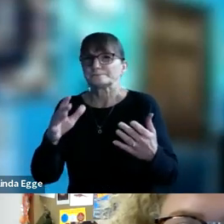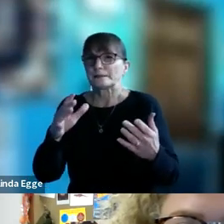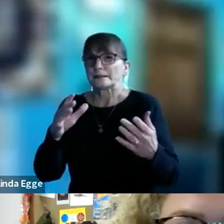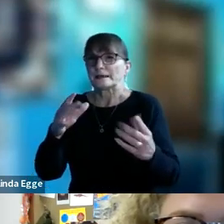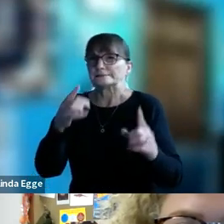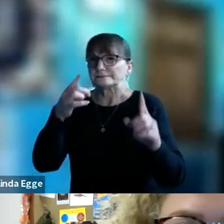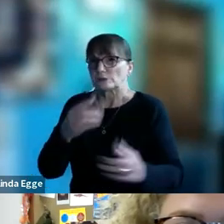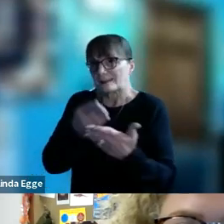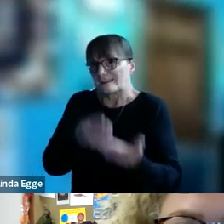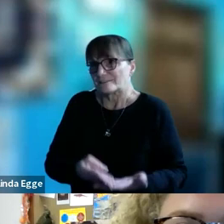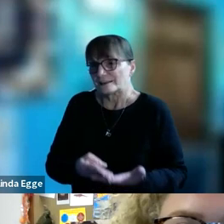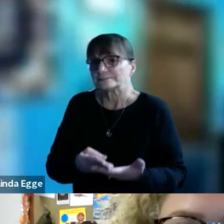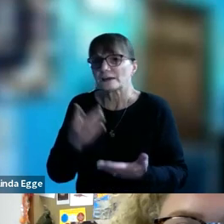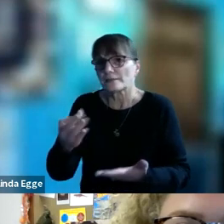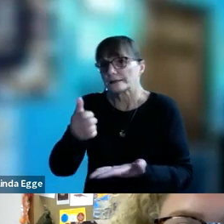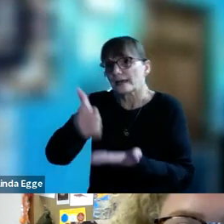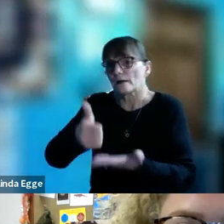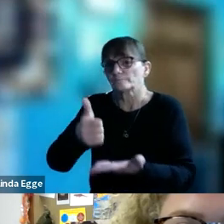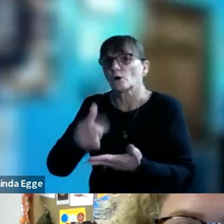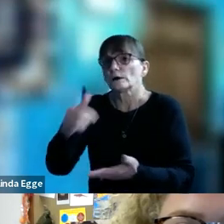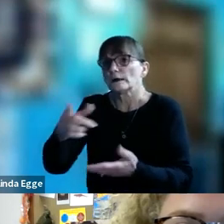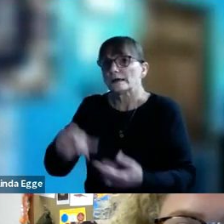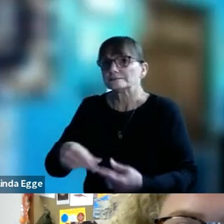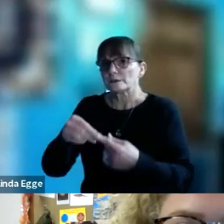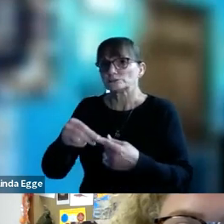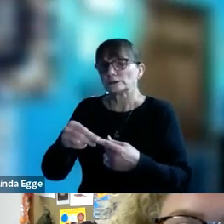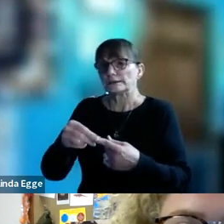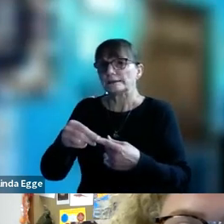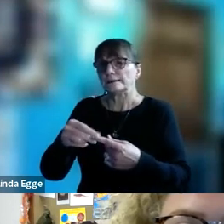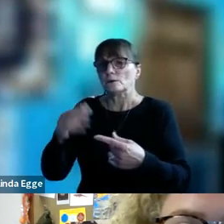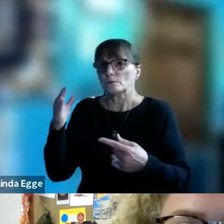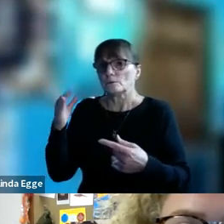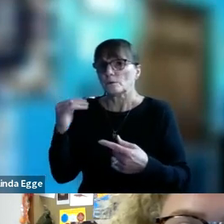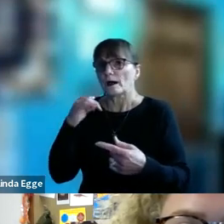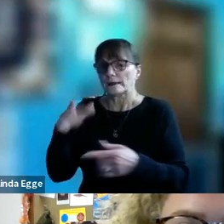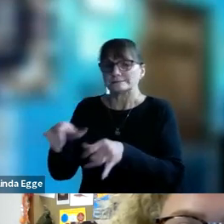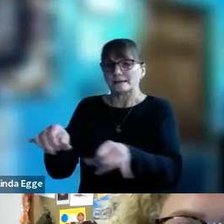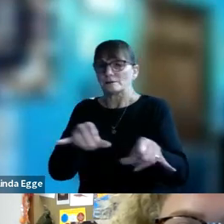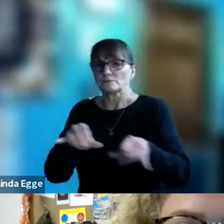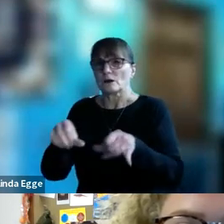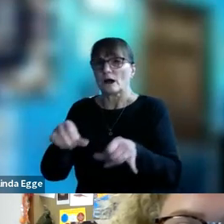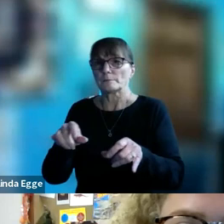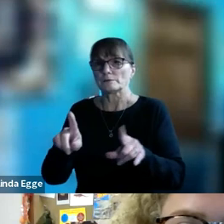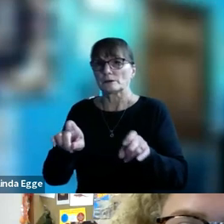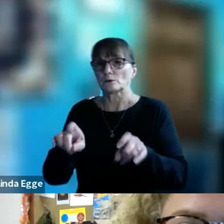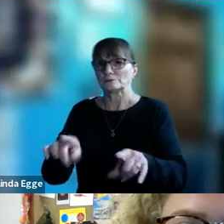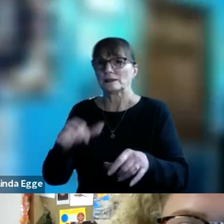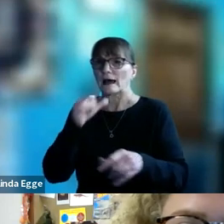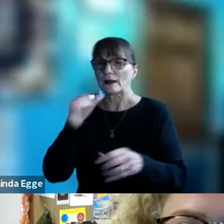pero aun así es útil. Sobre todo por lo que usted comentaba, es muy común que me pregunten: "¿Qué hago si no tengo nada documentado